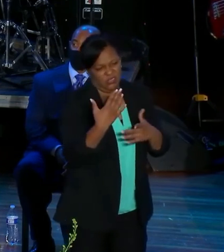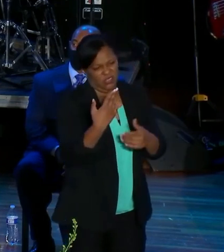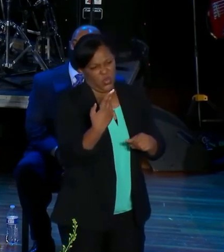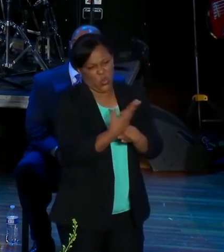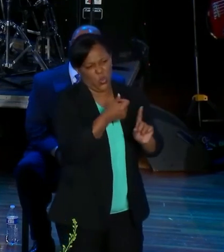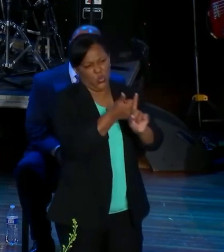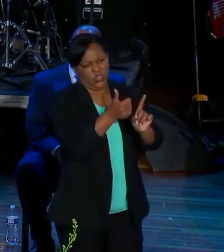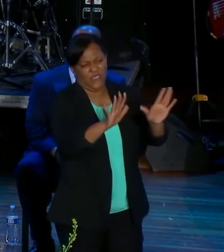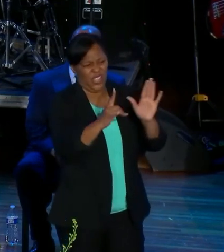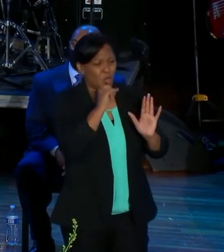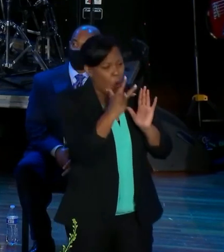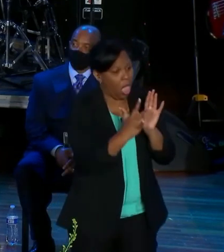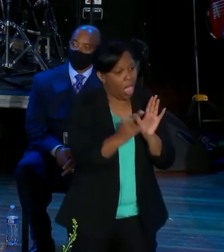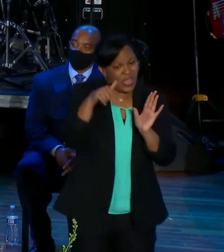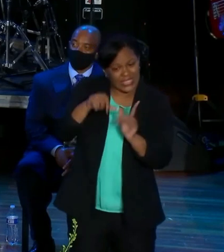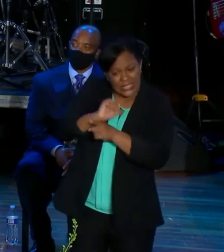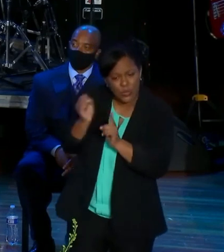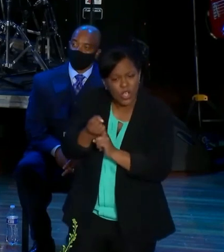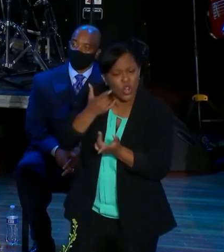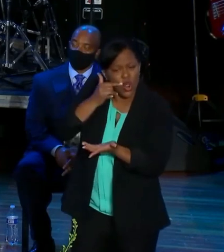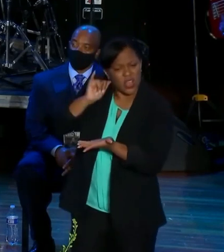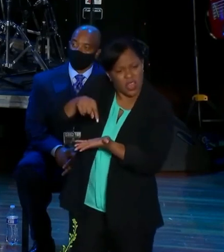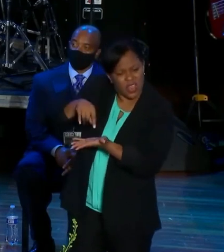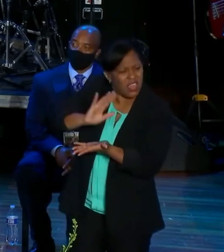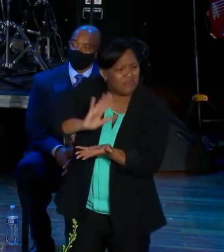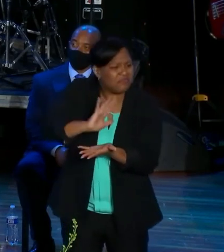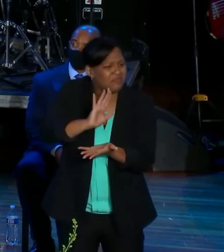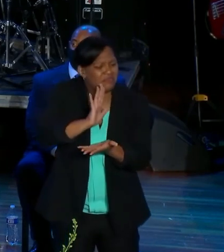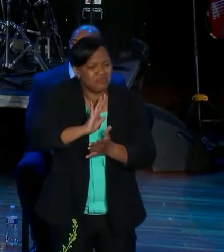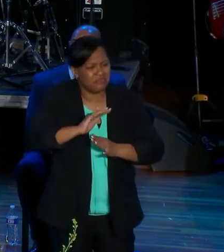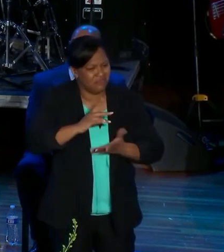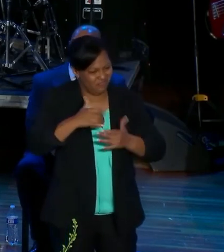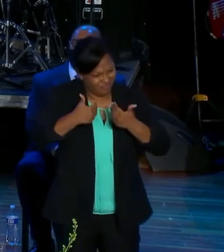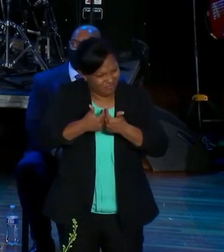Därför att, när jag blev uppringd av advokat Crump